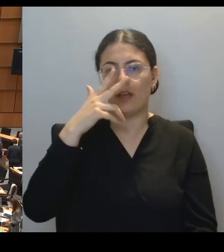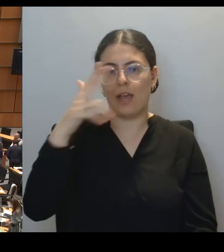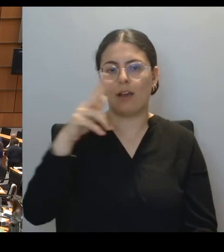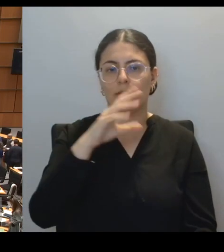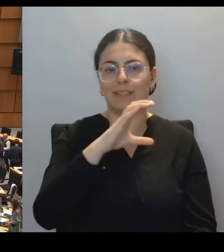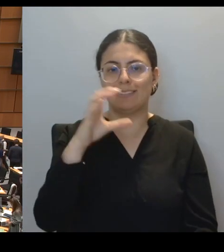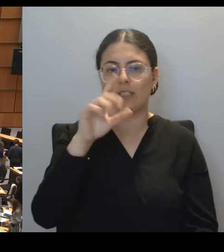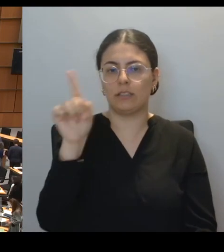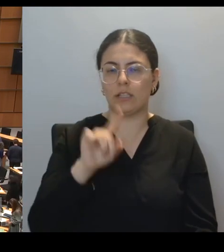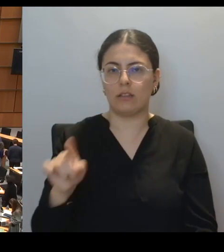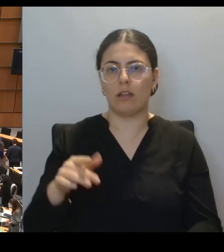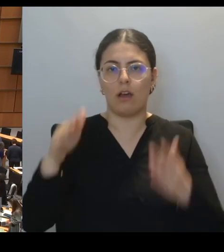Herr Steffen Zillig.